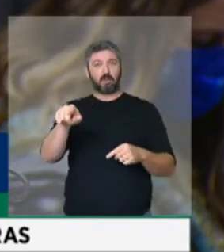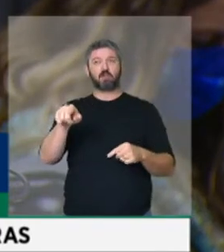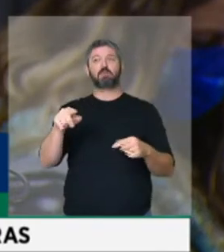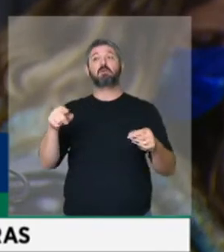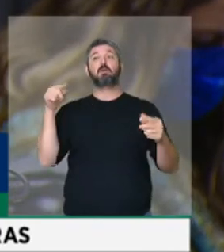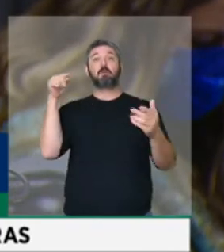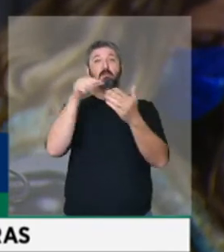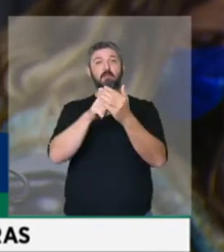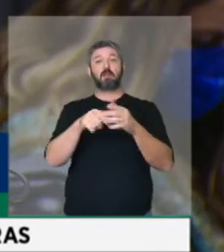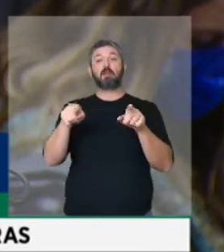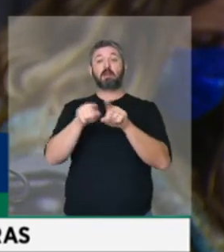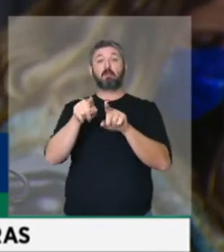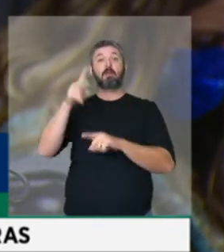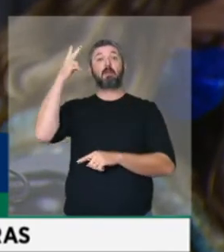UNIDOS. AQUI NO BRASIL QUEREM ENTREGAR DE MÃO BEIJADA PRO